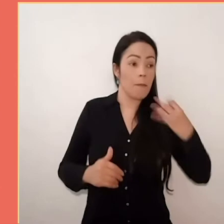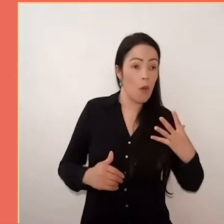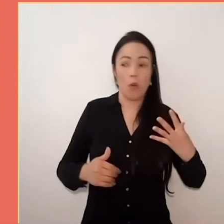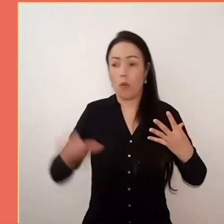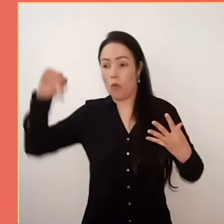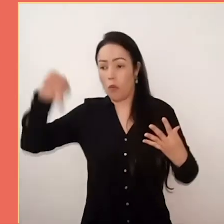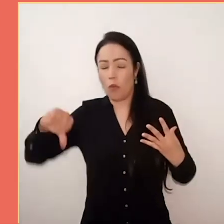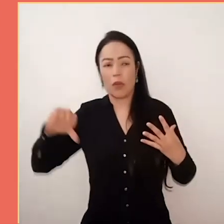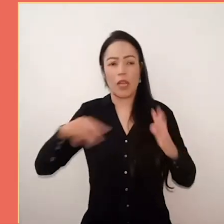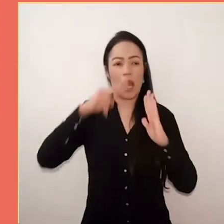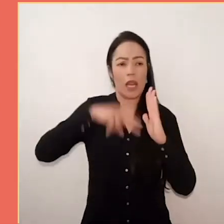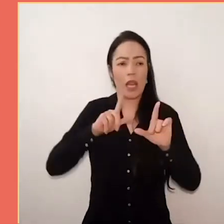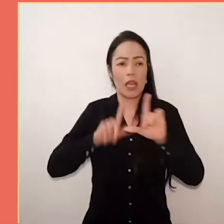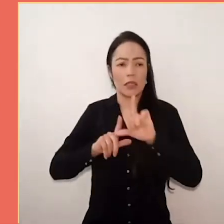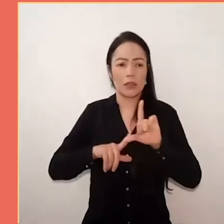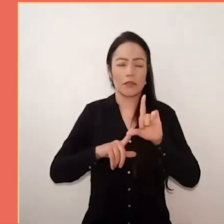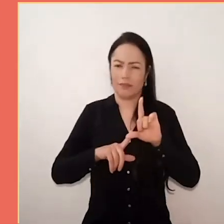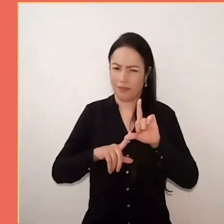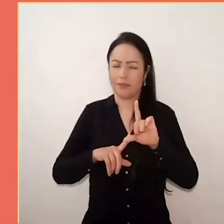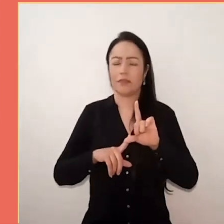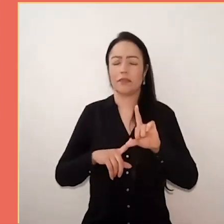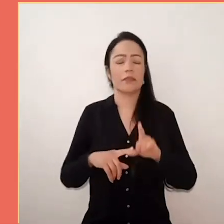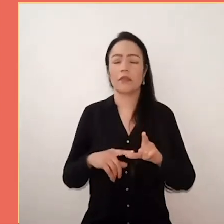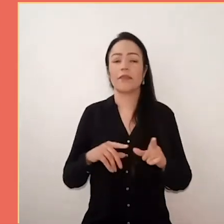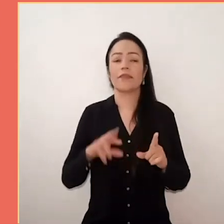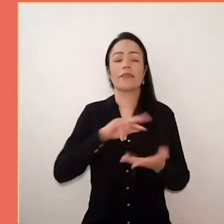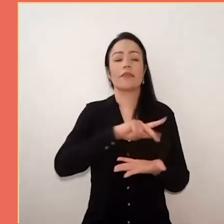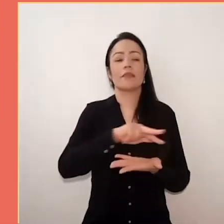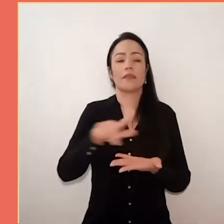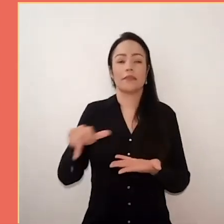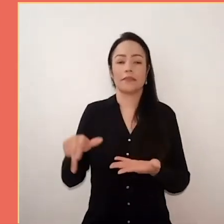É contemplar vários aspectos dentro de um contexto atual.